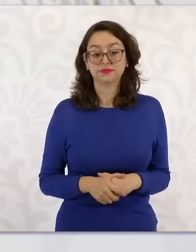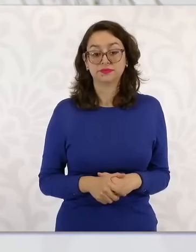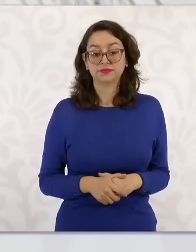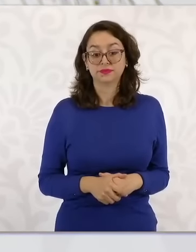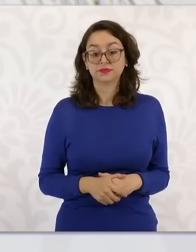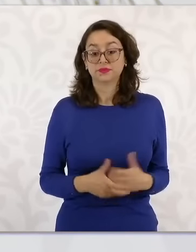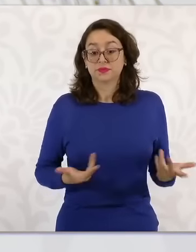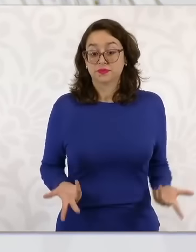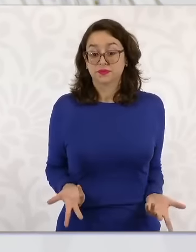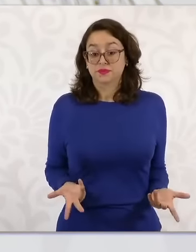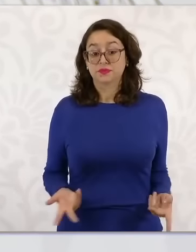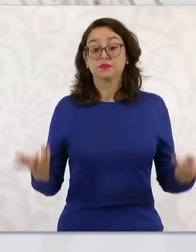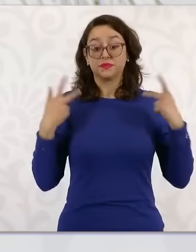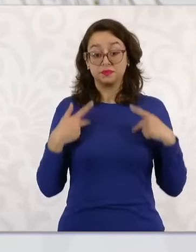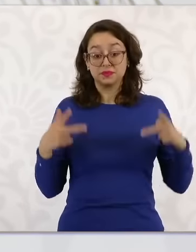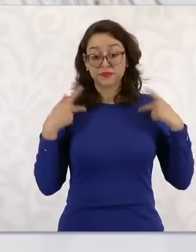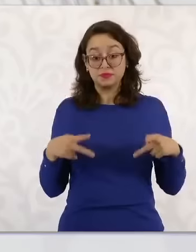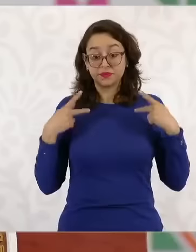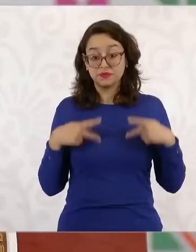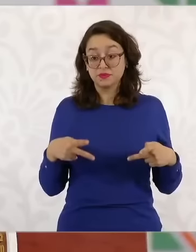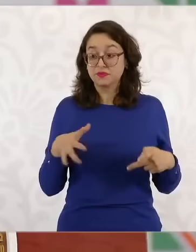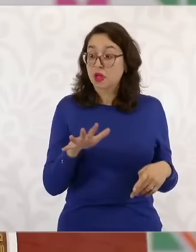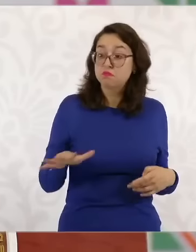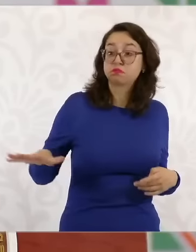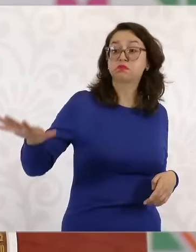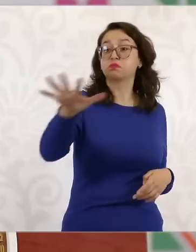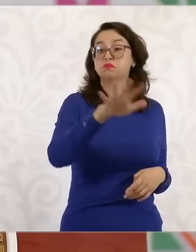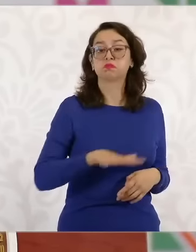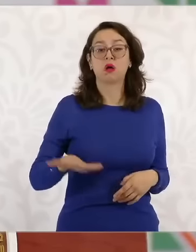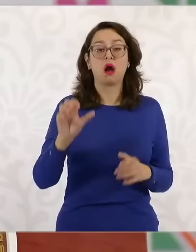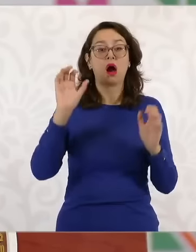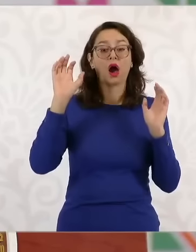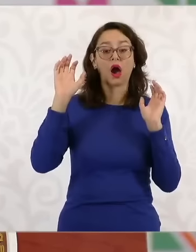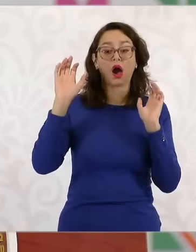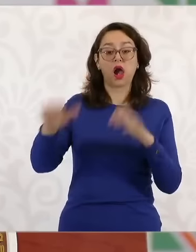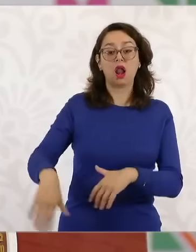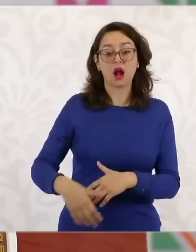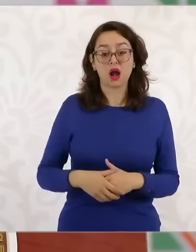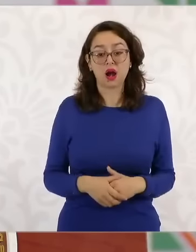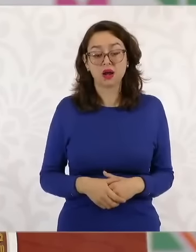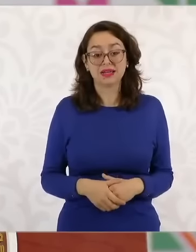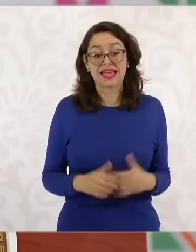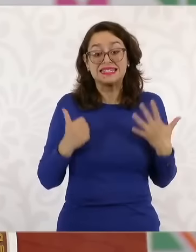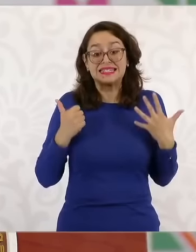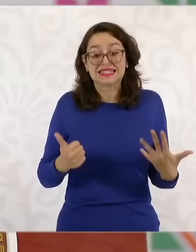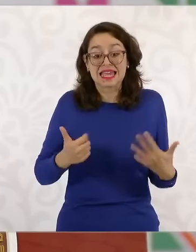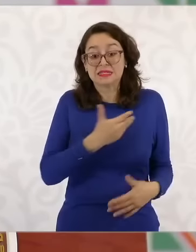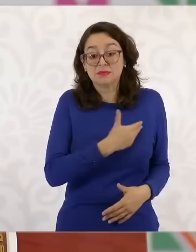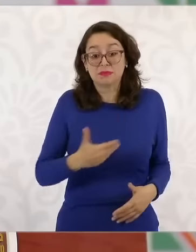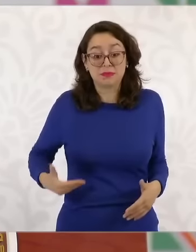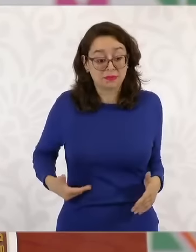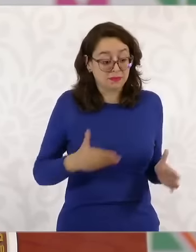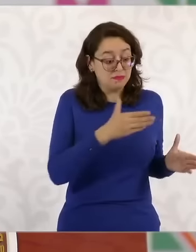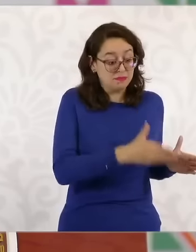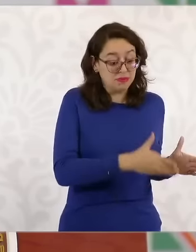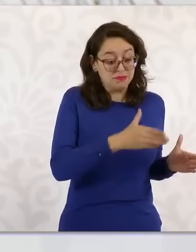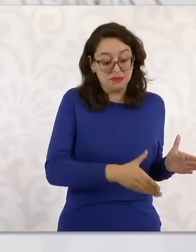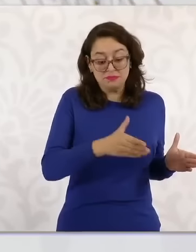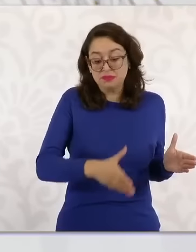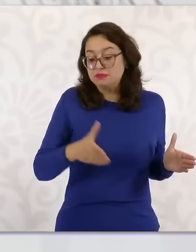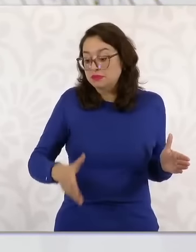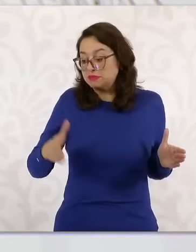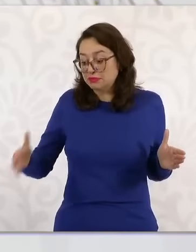Y el pueblo abandonado, olvidado. Seis sexenios de gobiernos del PRIAN,